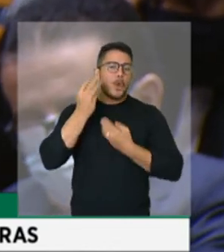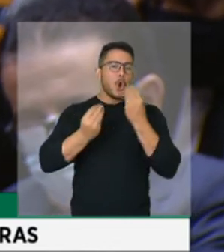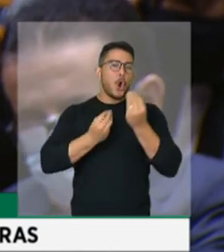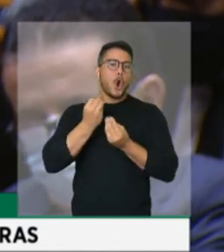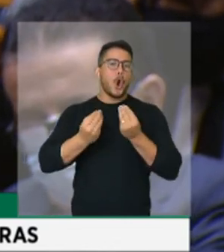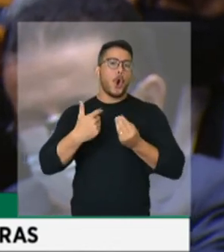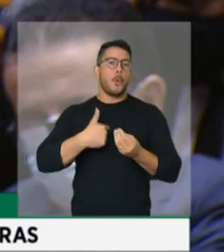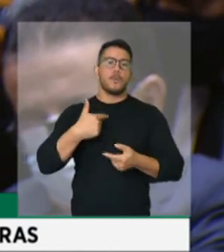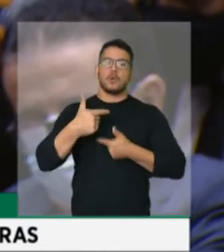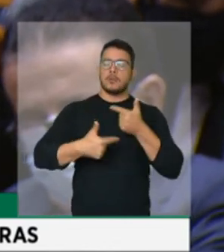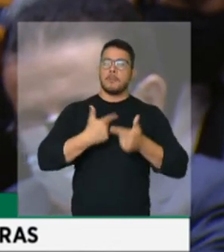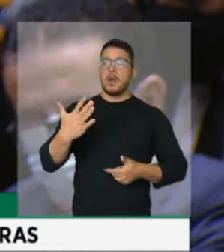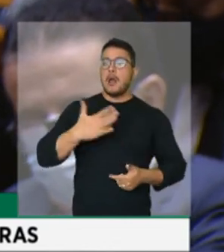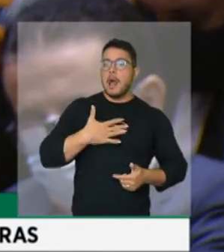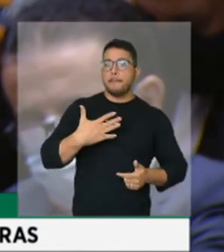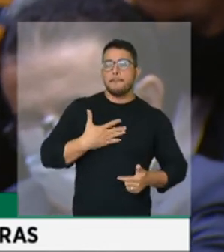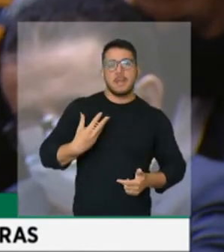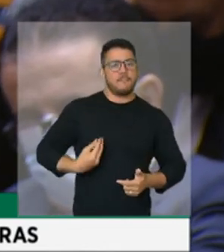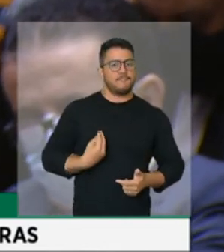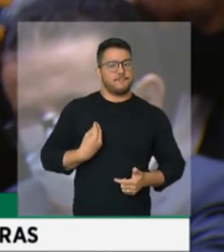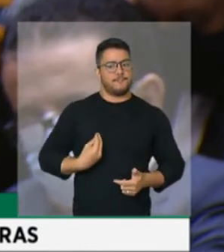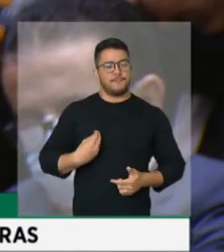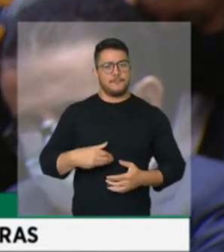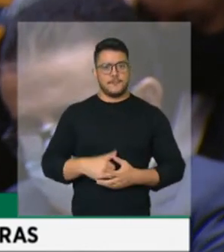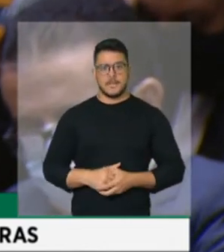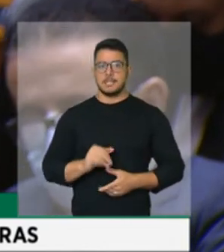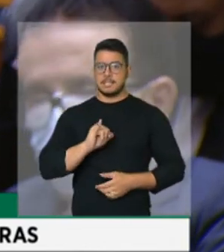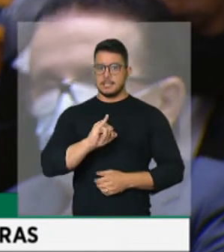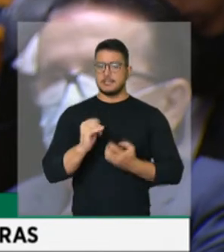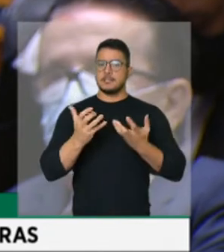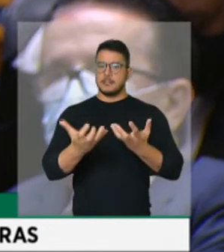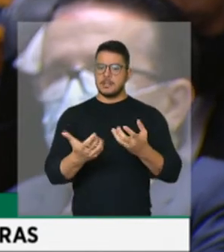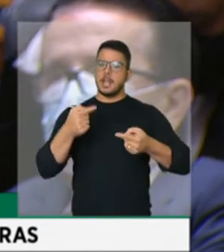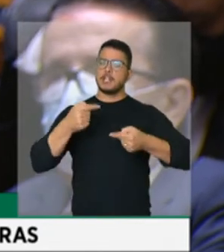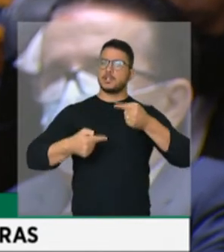PROCEDIMENTO, DA MINHA HISTÓRIA DE VIDA. AQUI DEBATER IDEIAS EU RESPEITO O